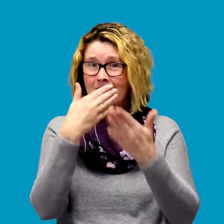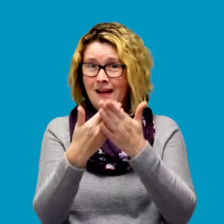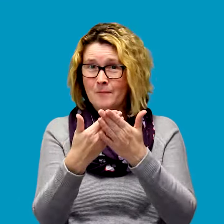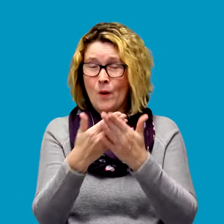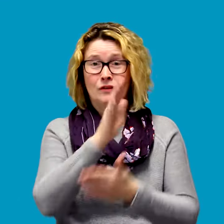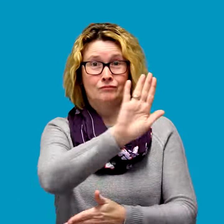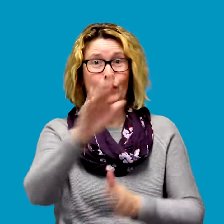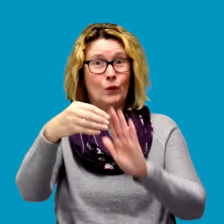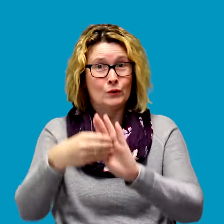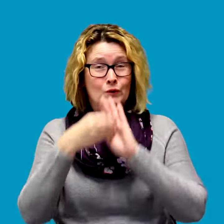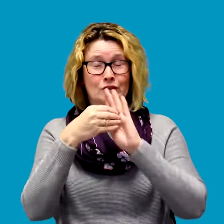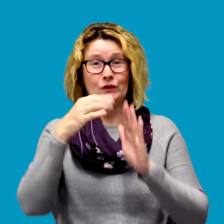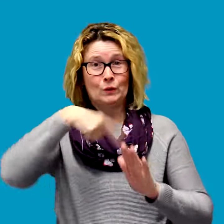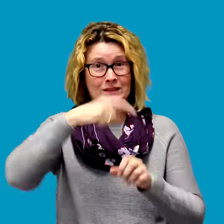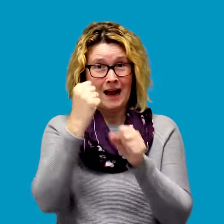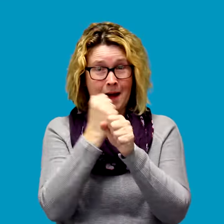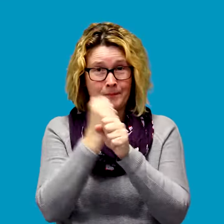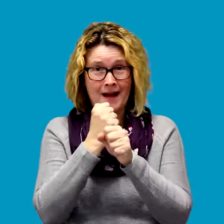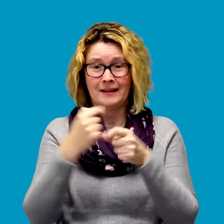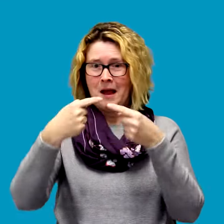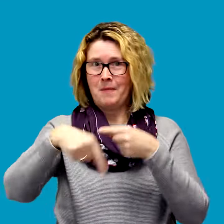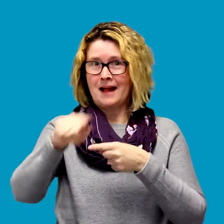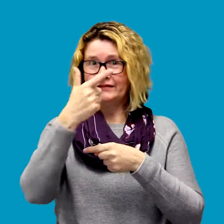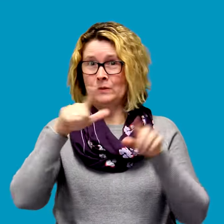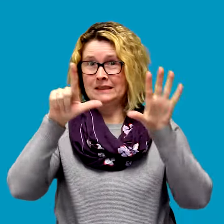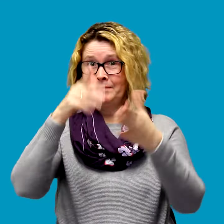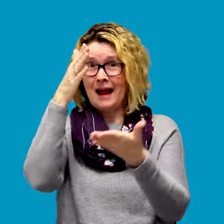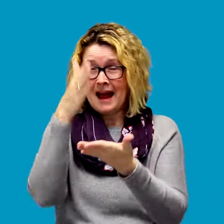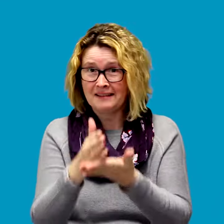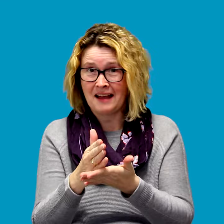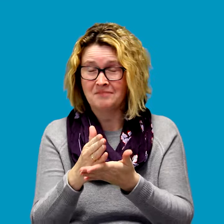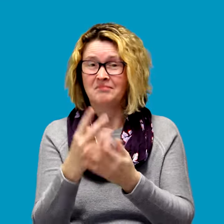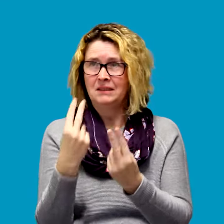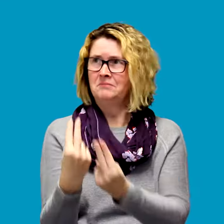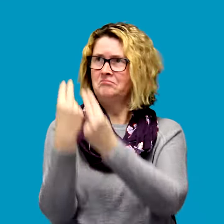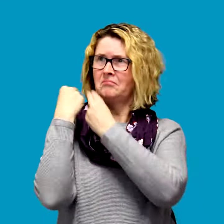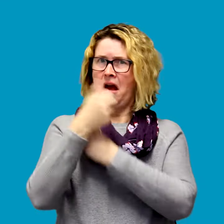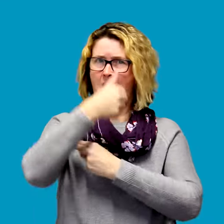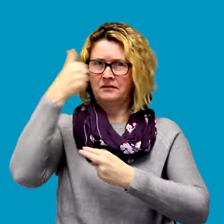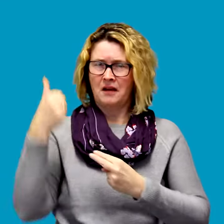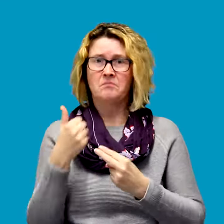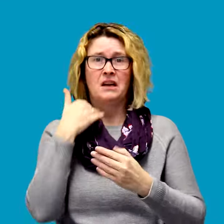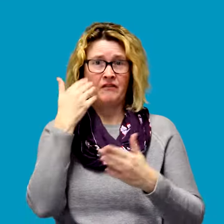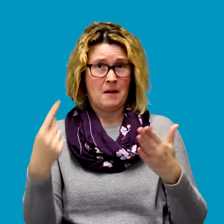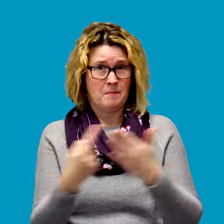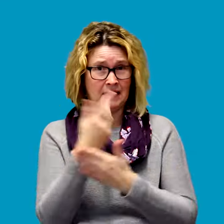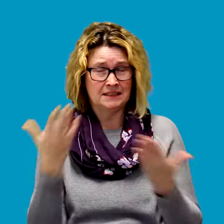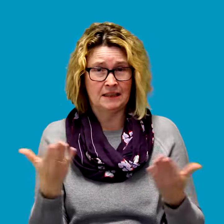Unser Angebot – deine Unterstützung für unsere Arbeit! Bald geht 2017 zu Ende. Rückblickend ist in diesem Jahr viel passiert: